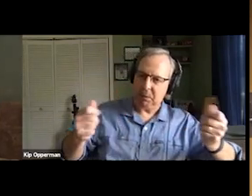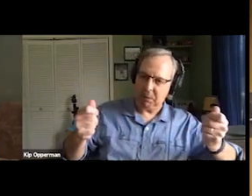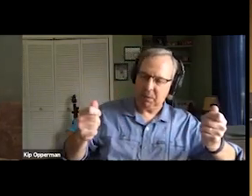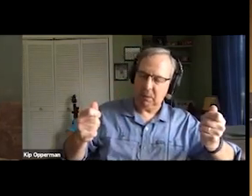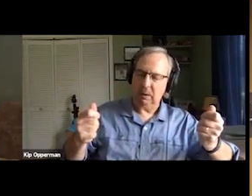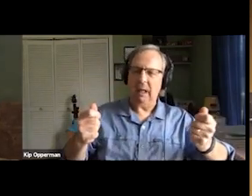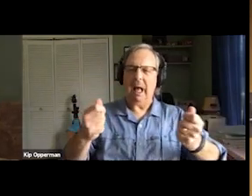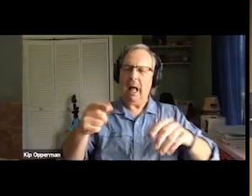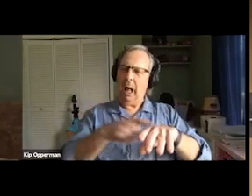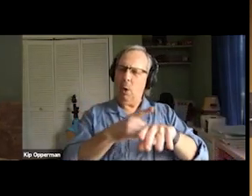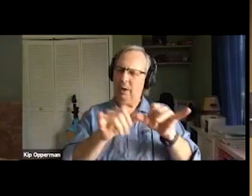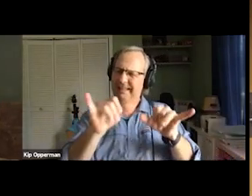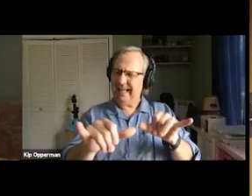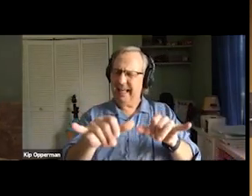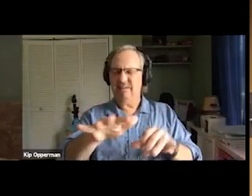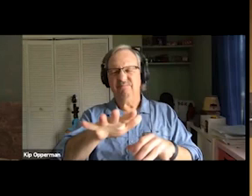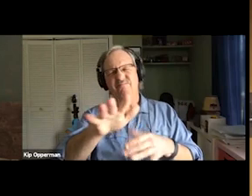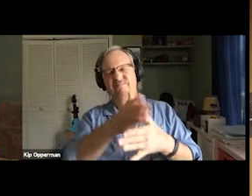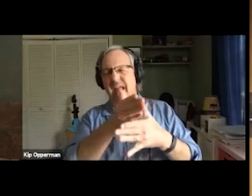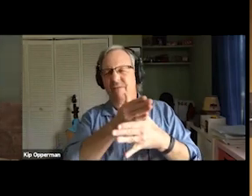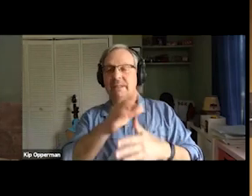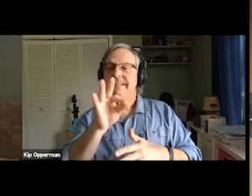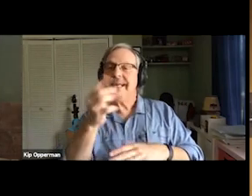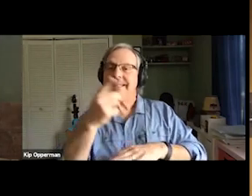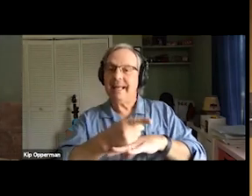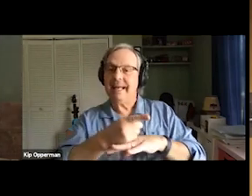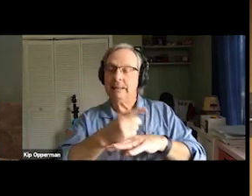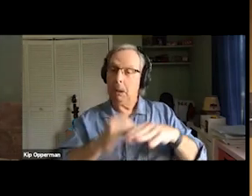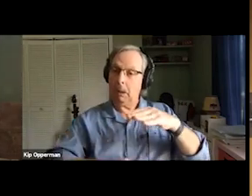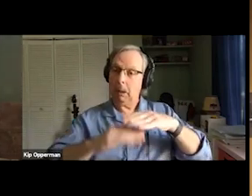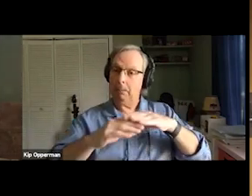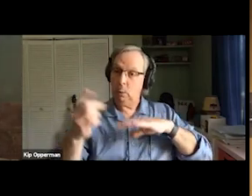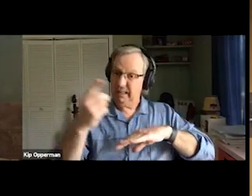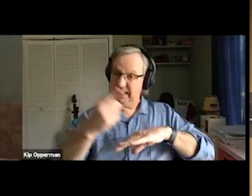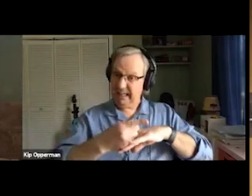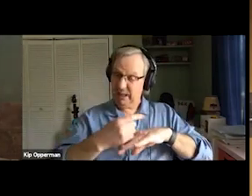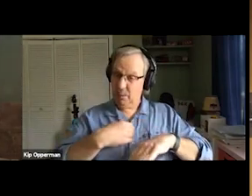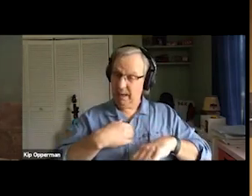de nueve días en promedio, y hasta el día de hoy, hemos tenido alrededor de 2200 pruebas de detección